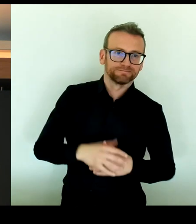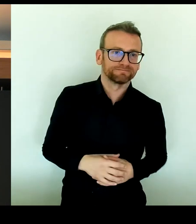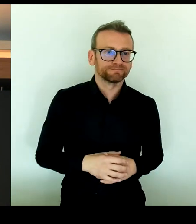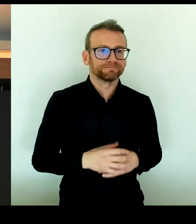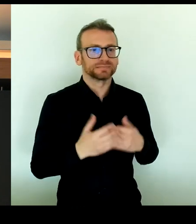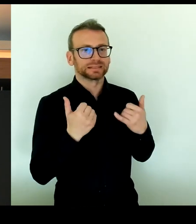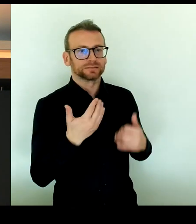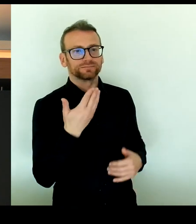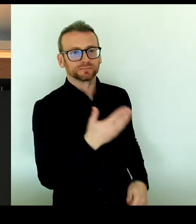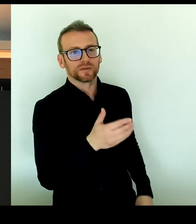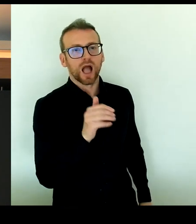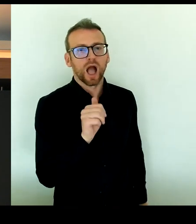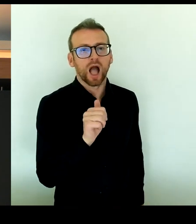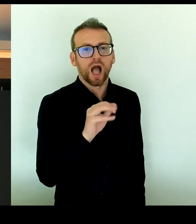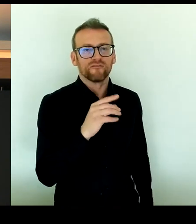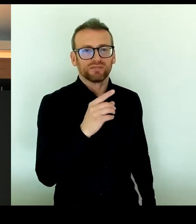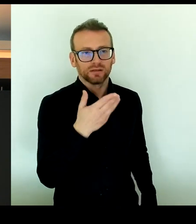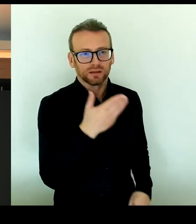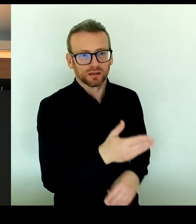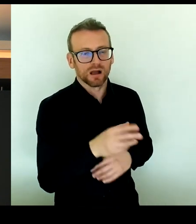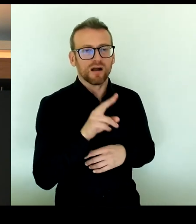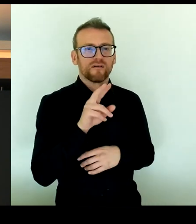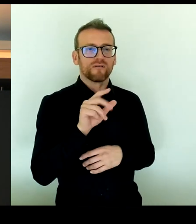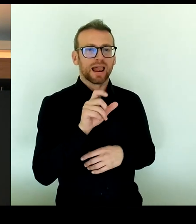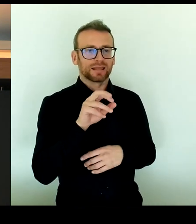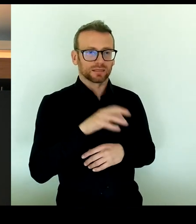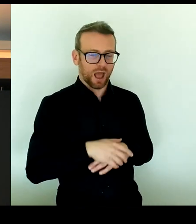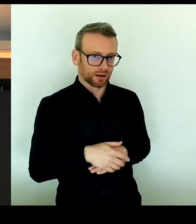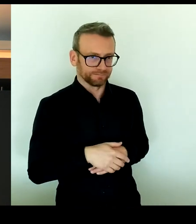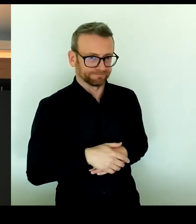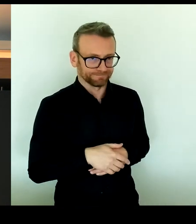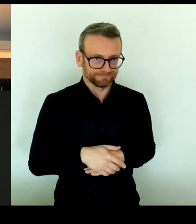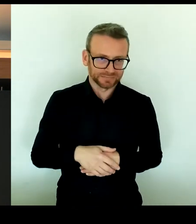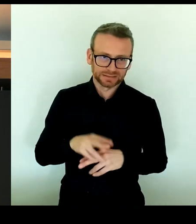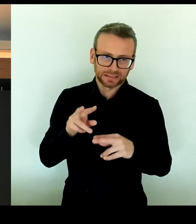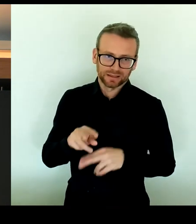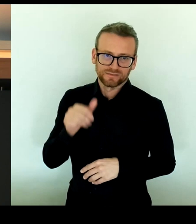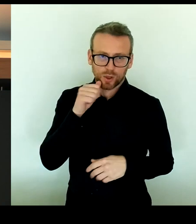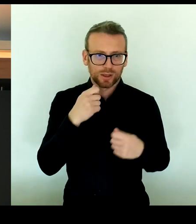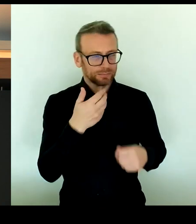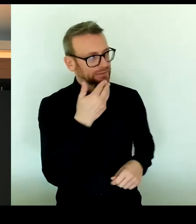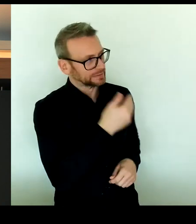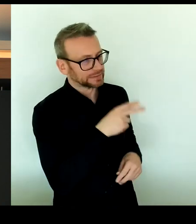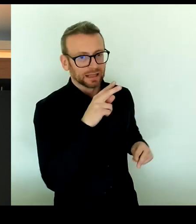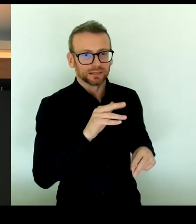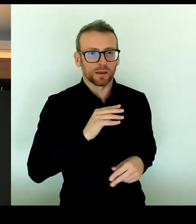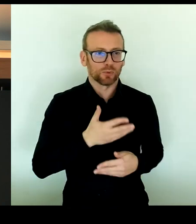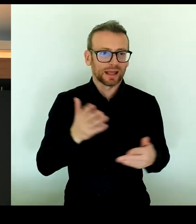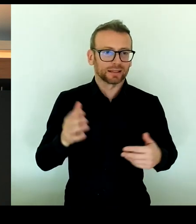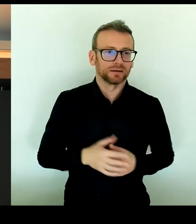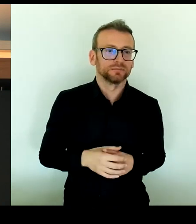Deutschland geschehen sind, lohnen sich durchaus nochmal retro- perspektivisch betrachtet zu werden.